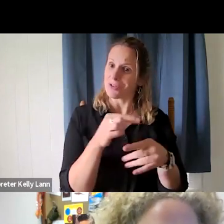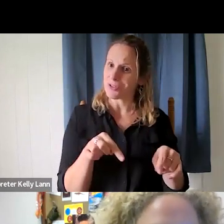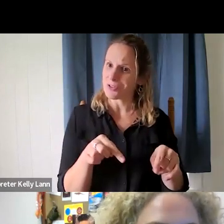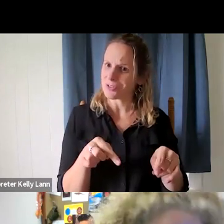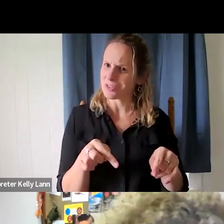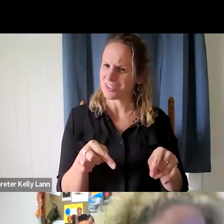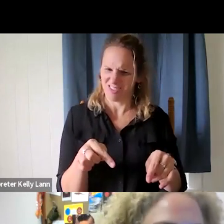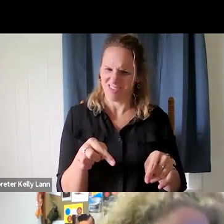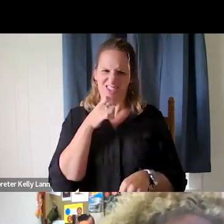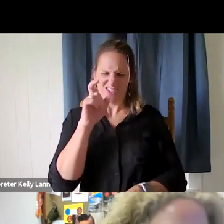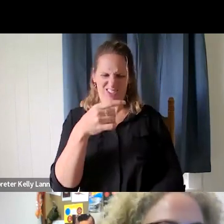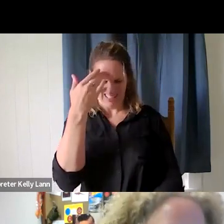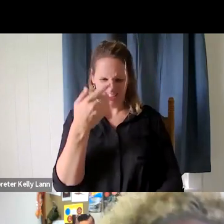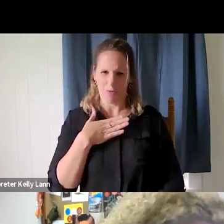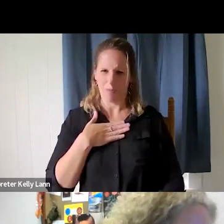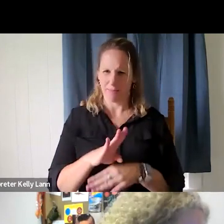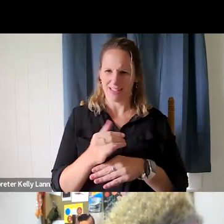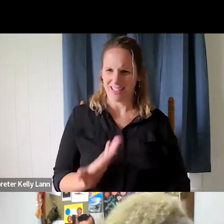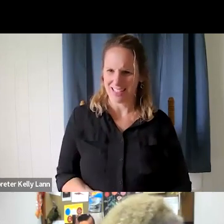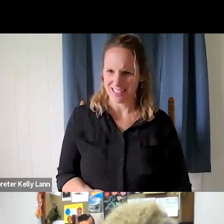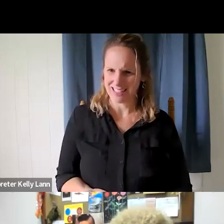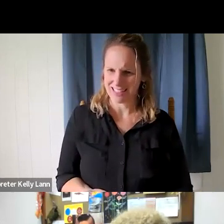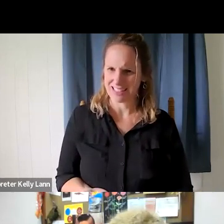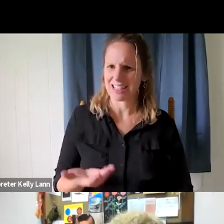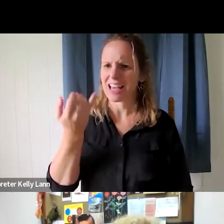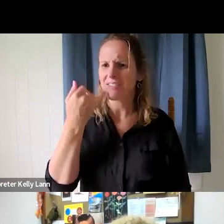que yo use medicamentos recetados como no debería